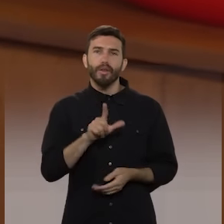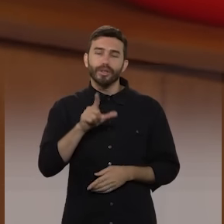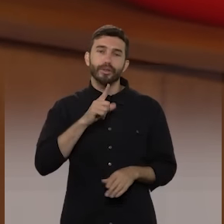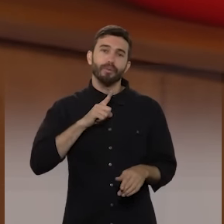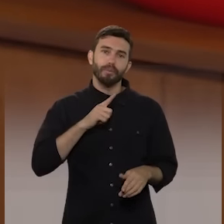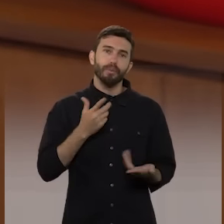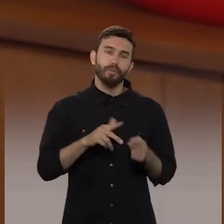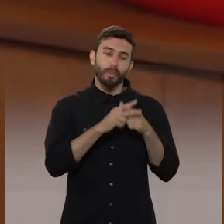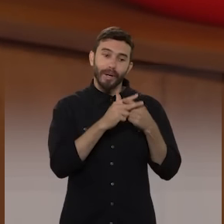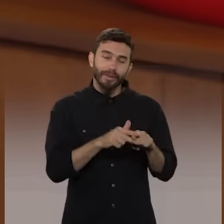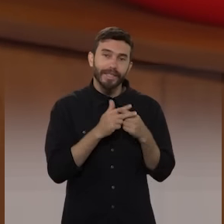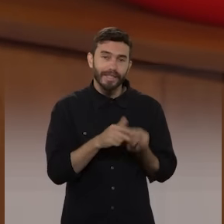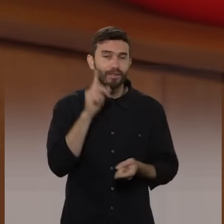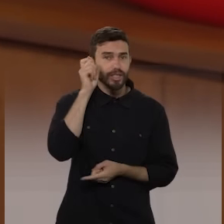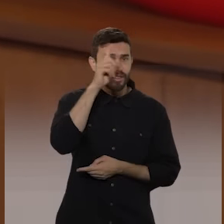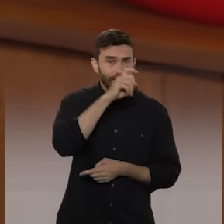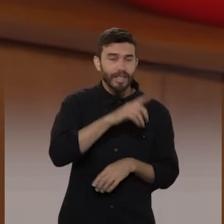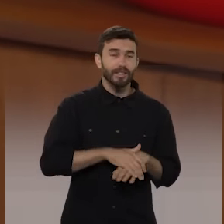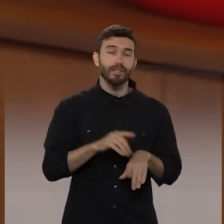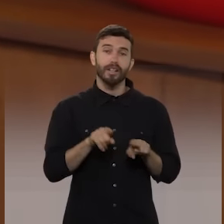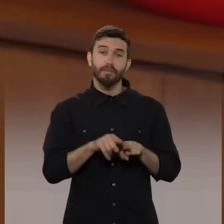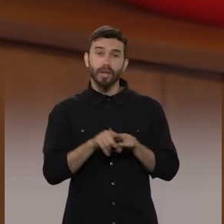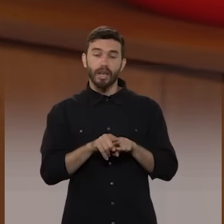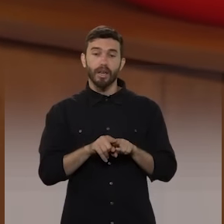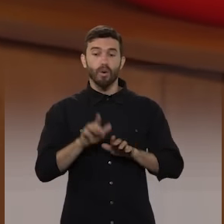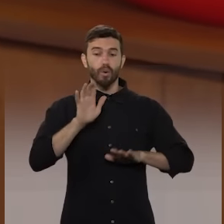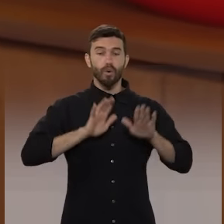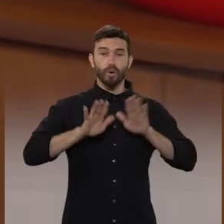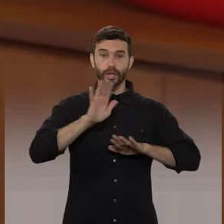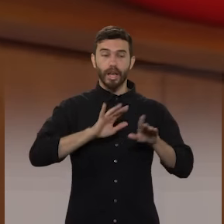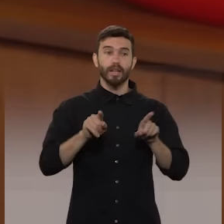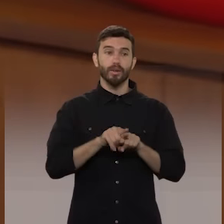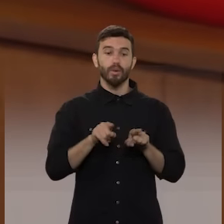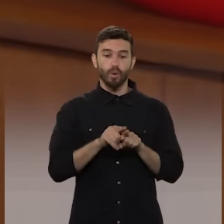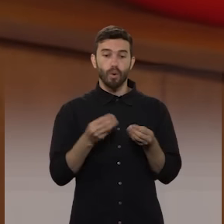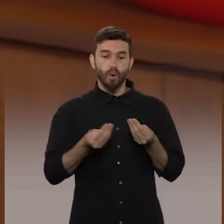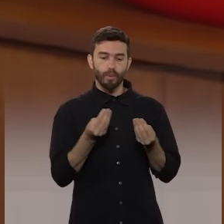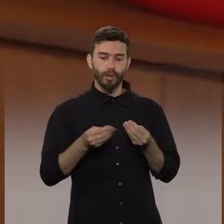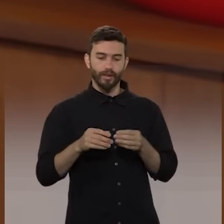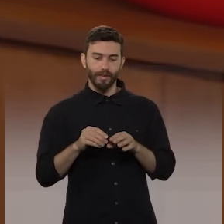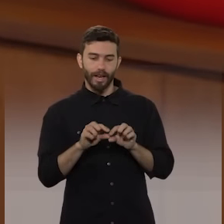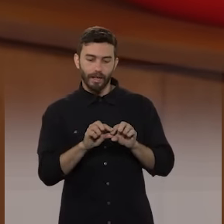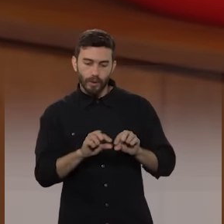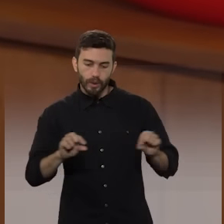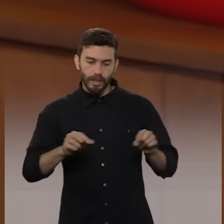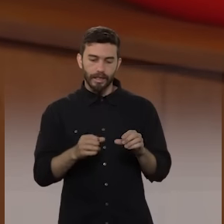de manutenção, o cuidado com a condição de instalação, então, são outros cuidados.